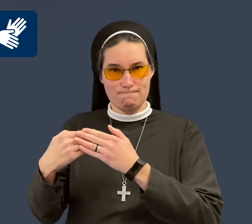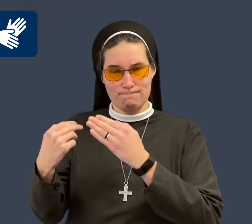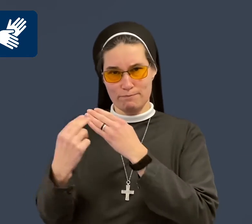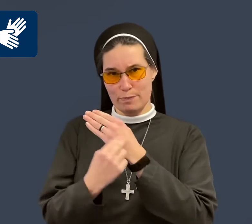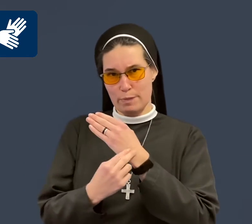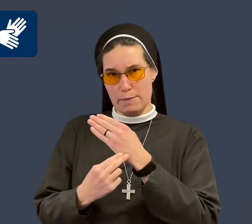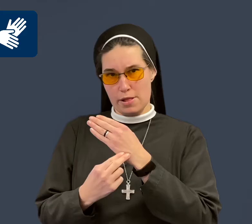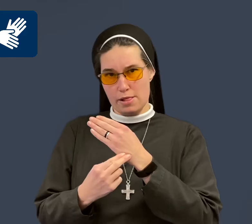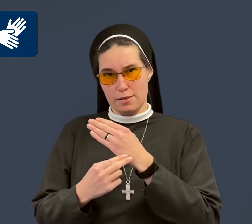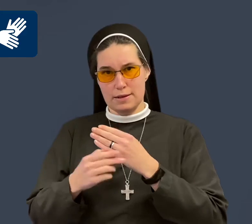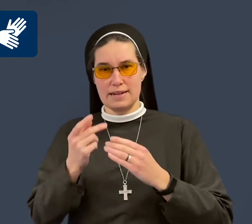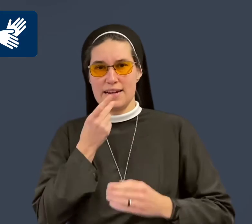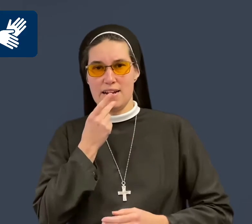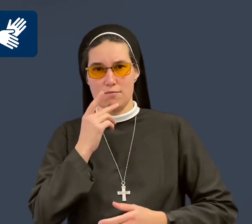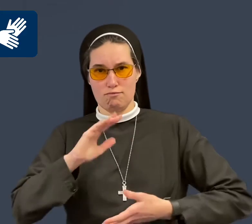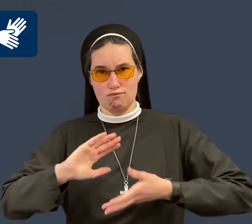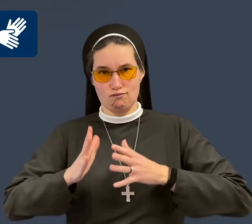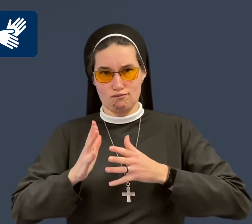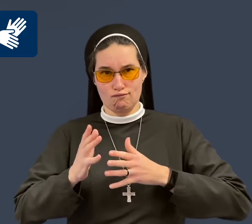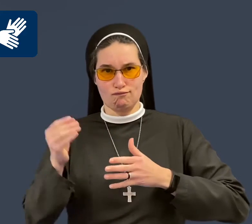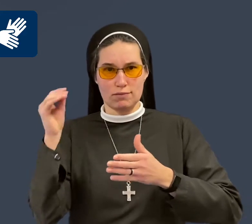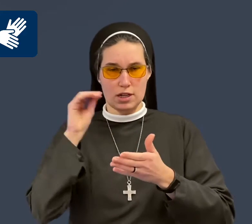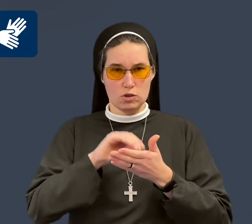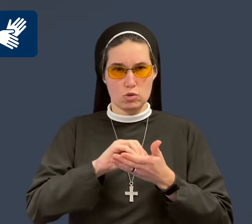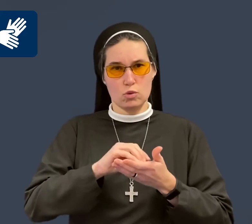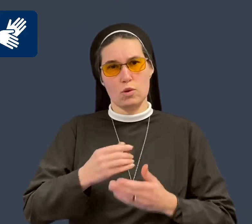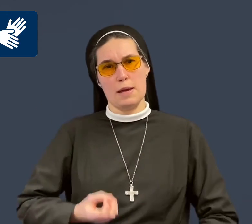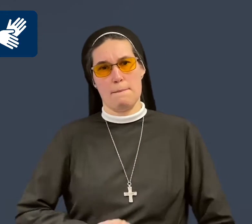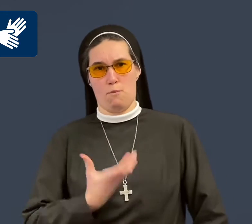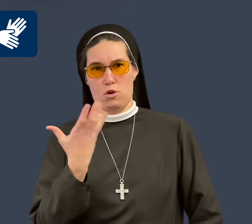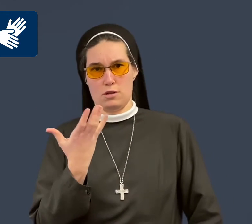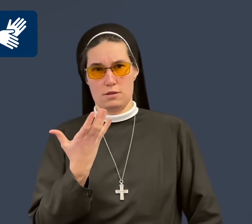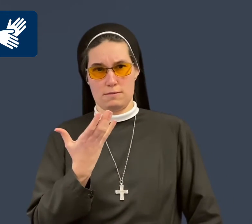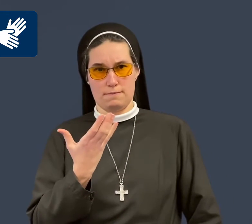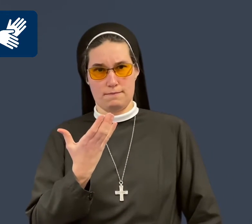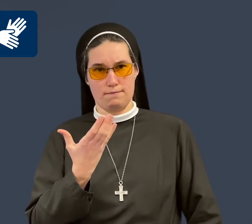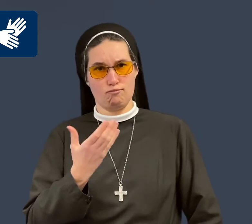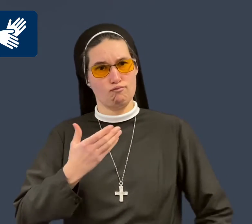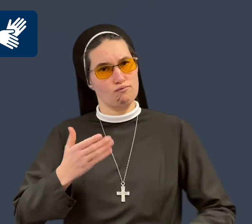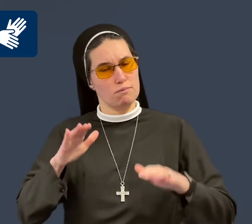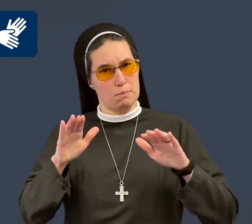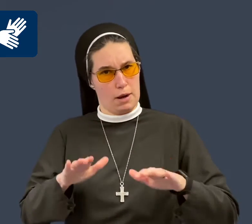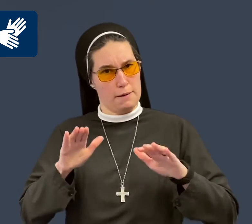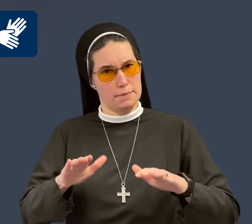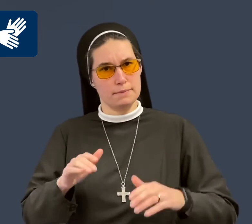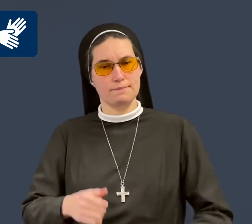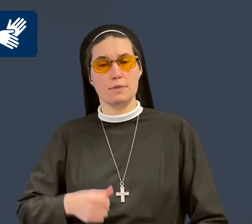Sonntags wie gewohnt: Bibeltext, den Kilian gebärdet und Video mit Gedanken dazu•